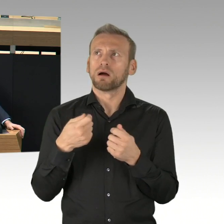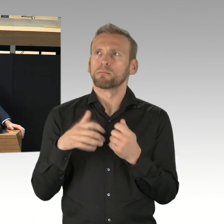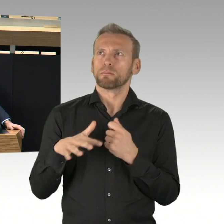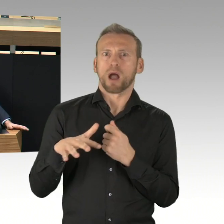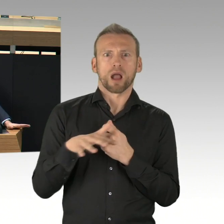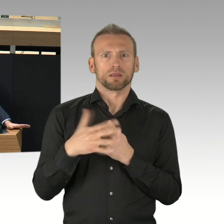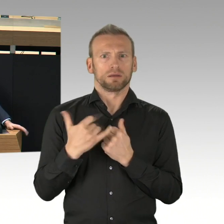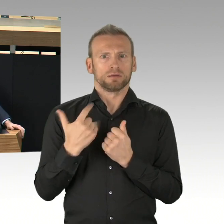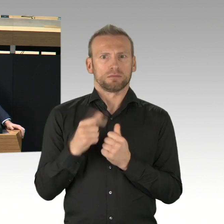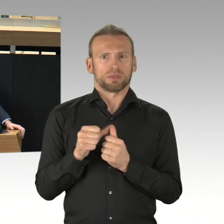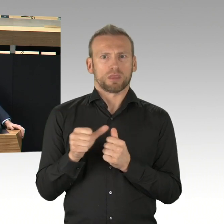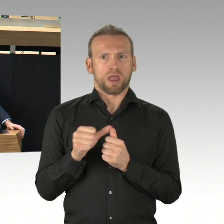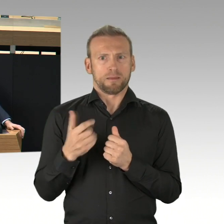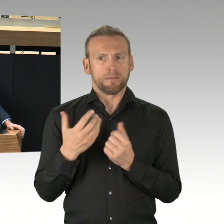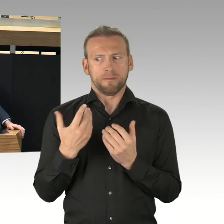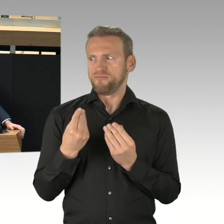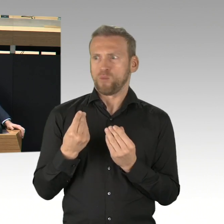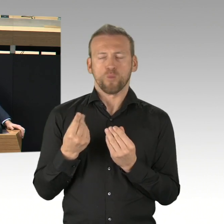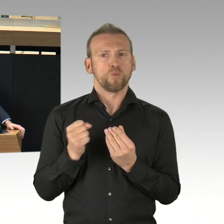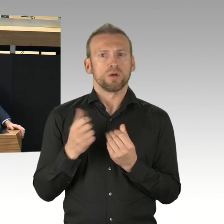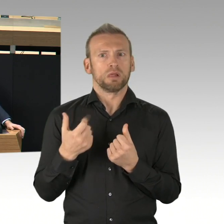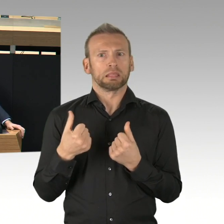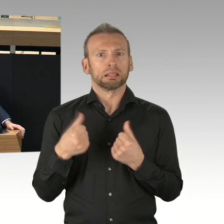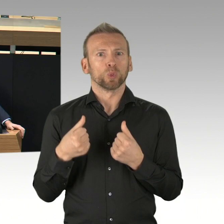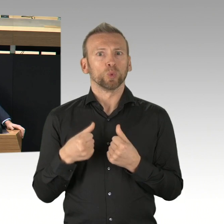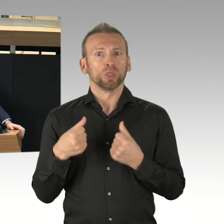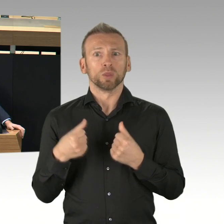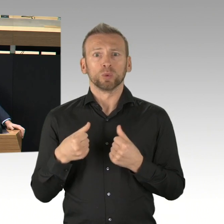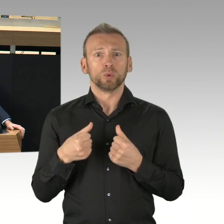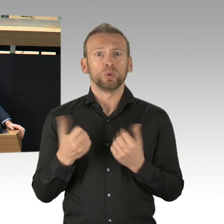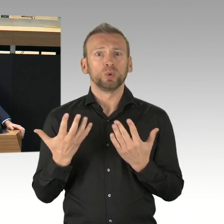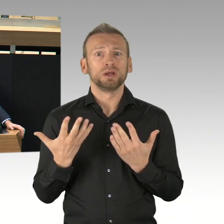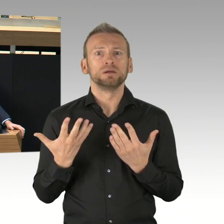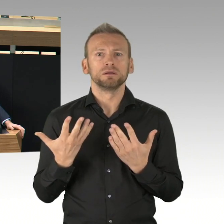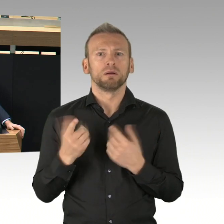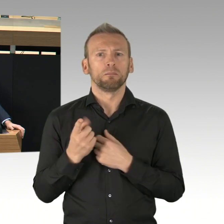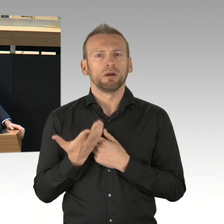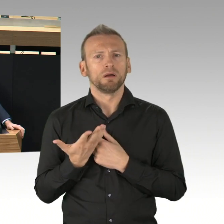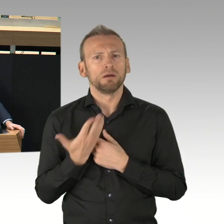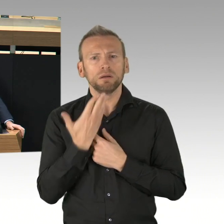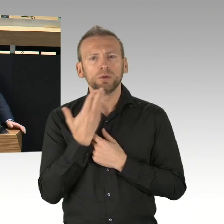die krasse Auseinandersetzung gesellschaftspolitisch suchen. Das will ich Ihnen deutlich machen. (Zwischenrufe)